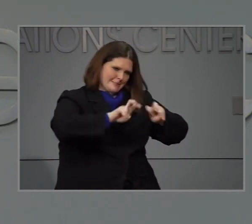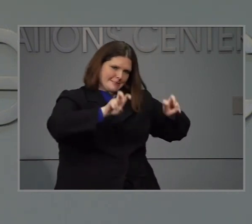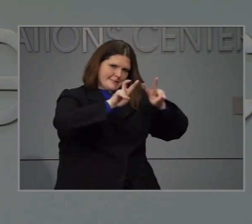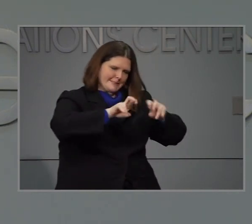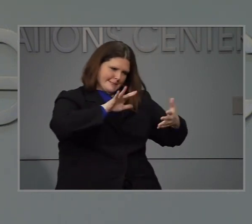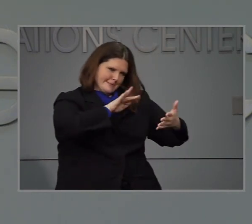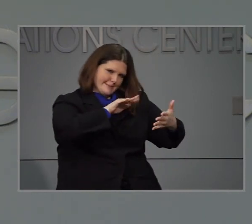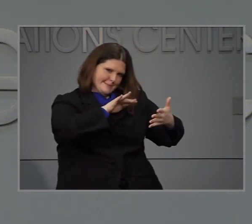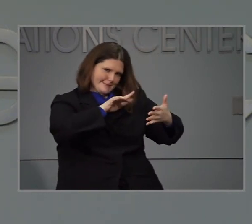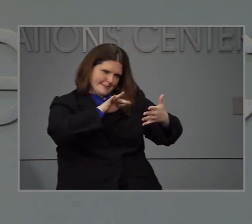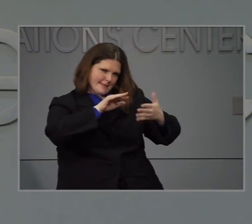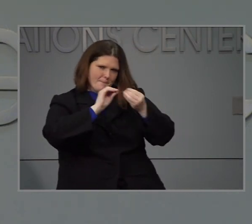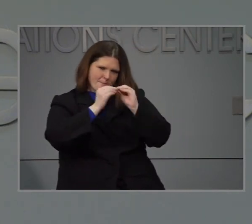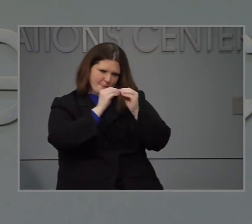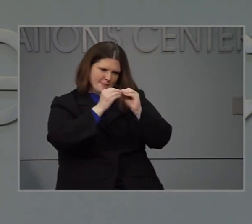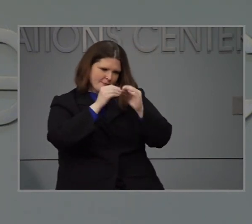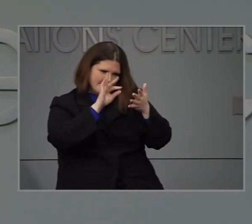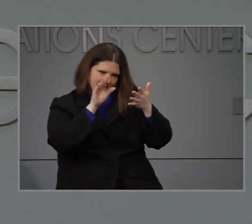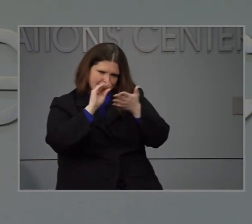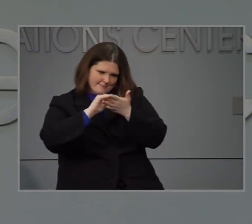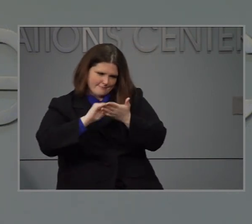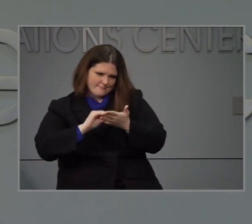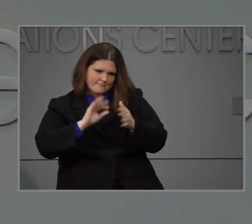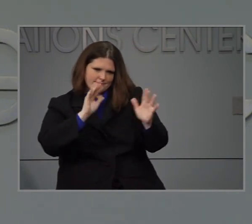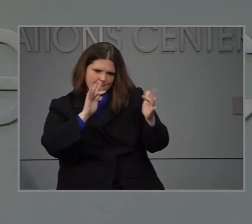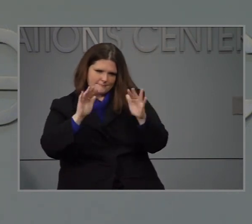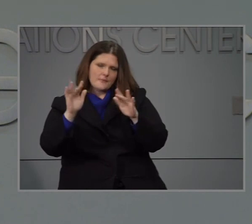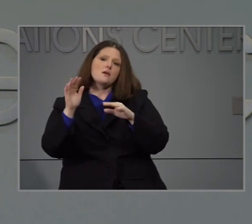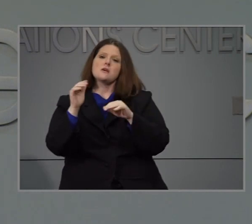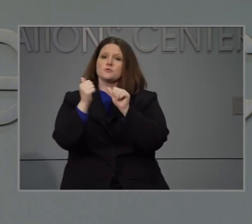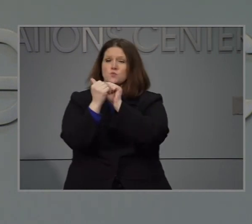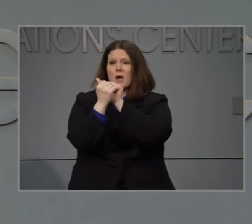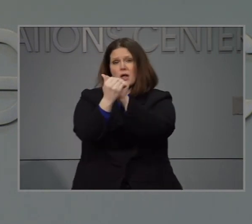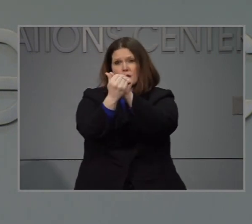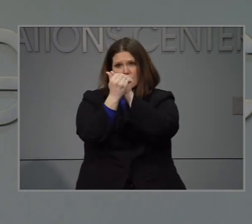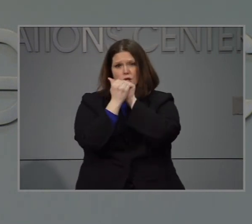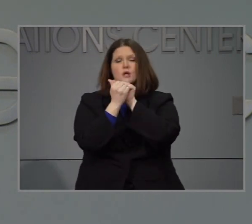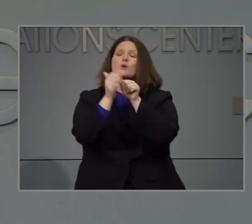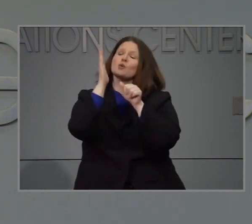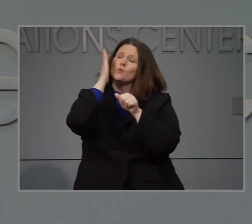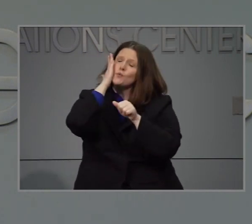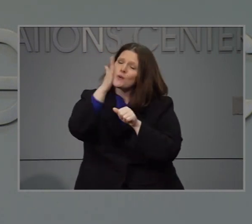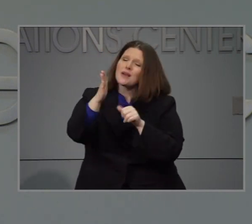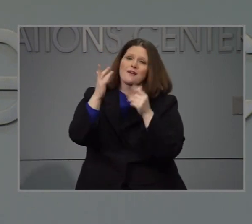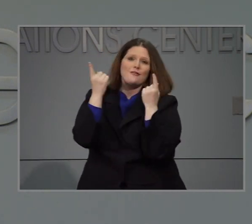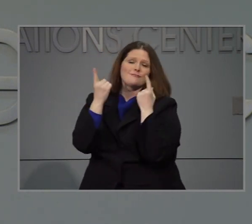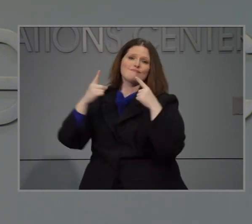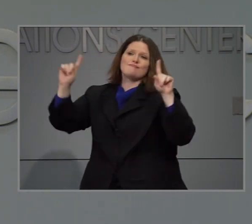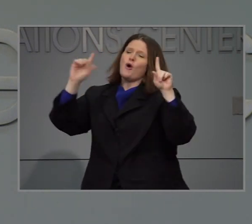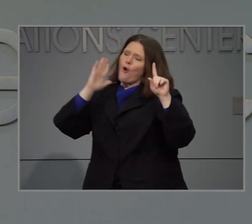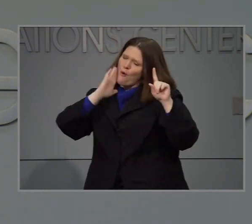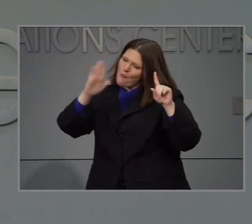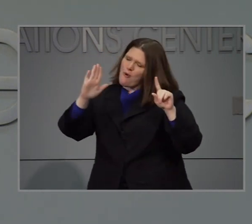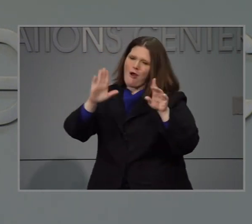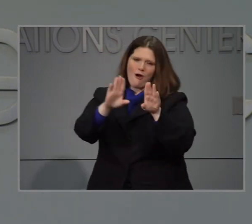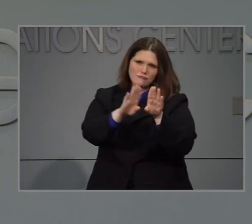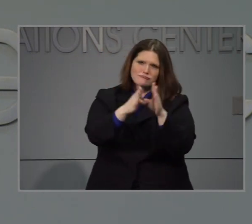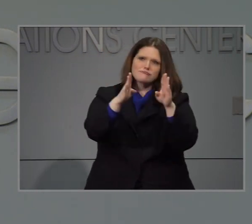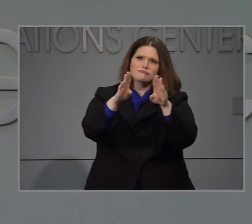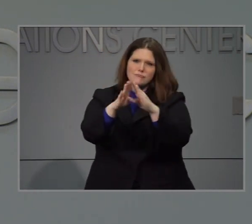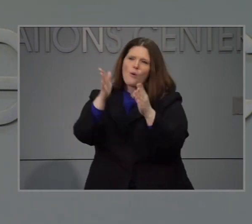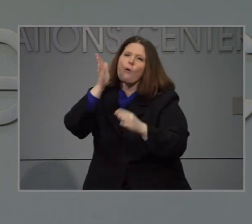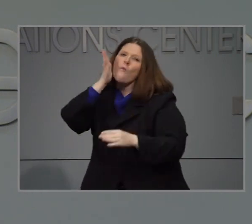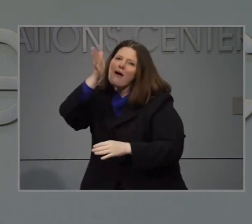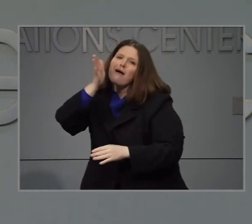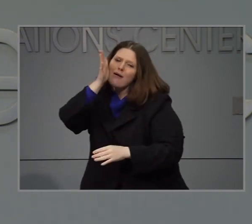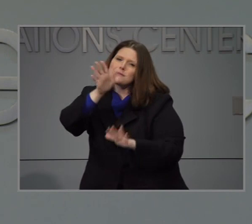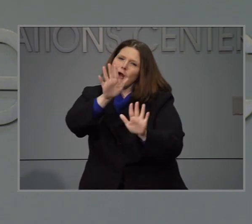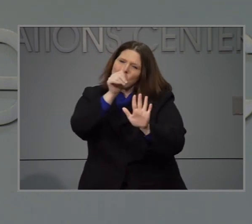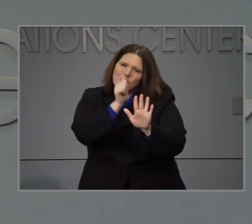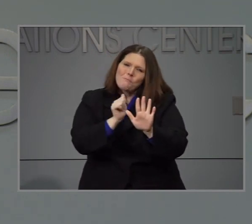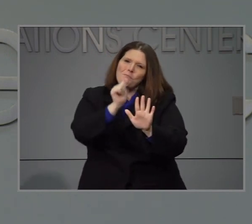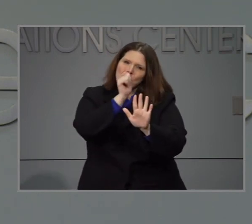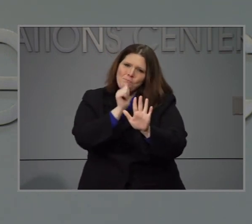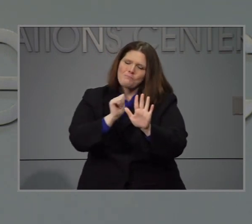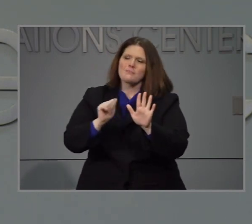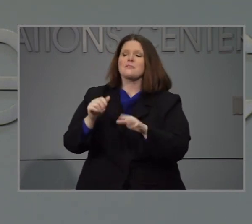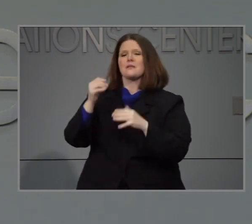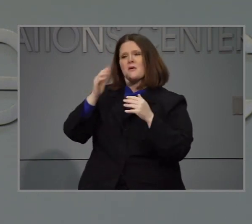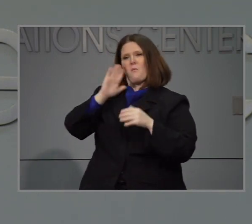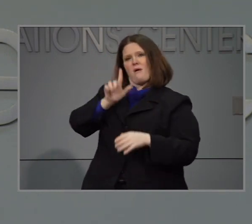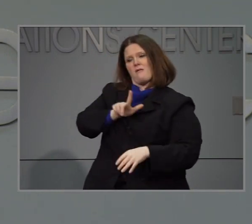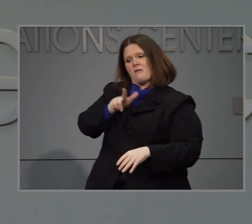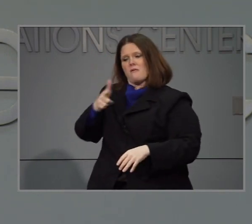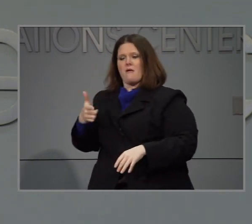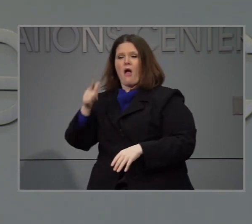Vamos a mejorar la capacidad analizaremos estos datos y